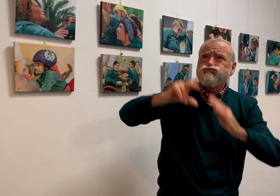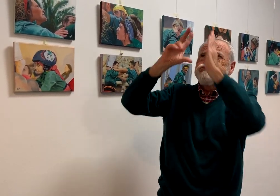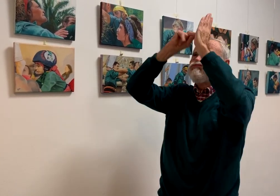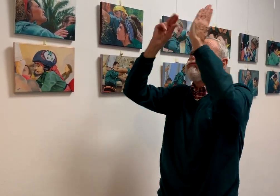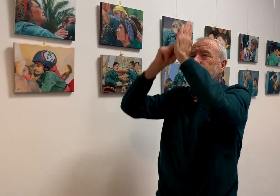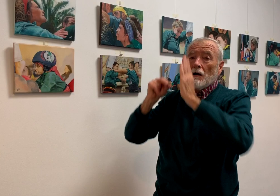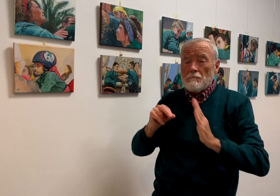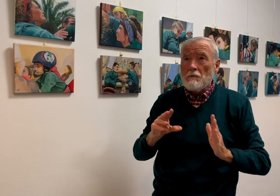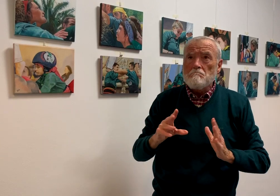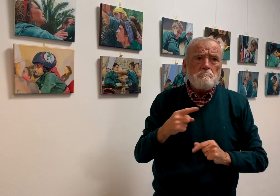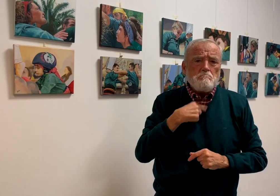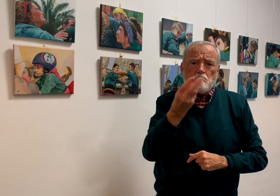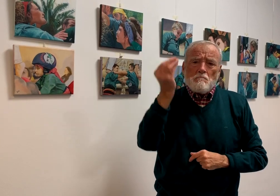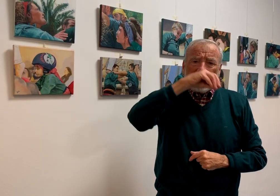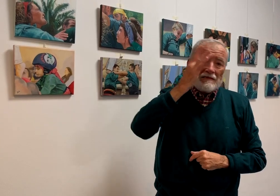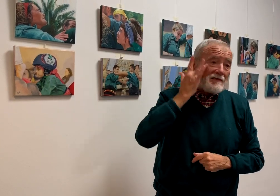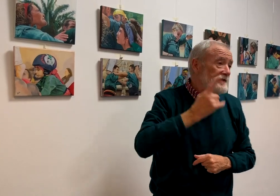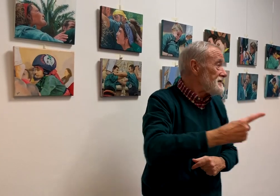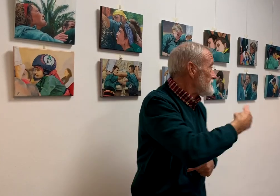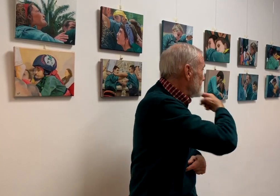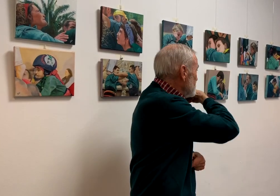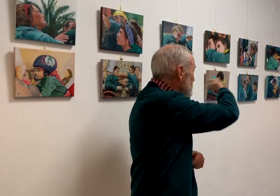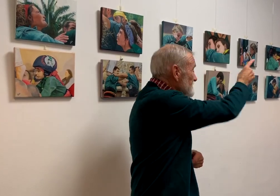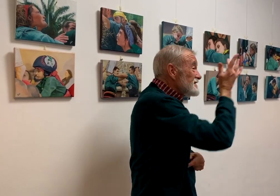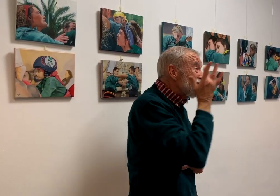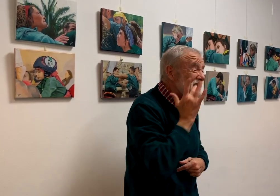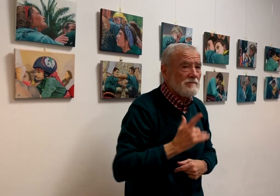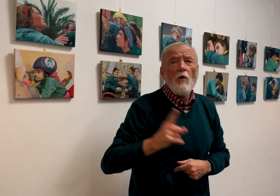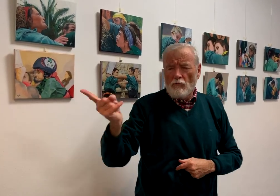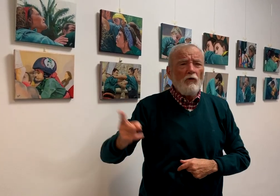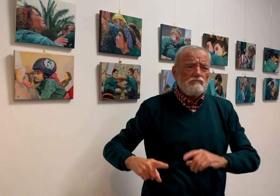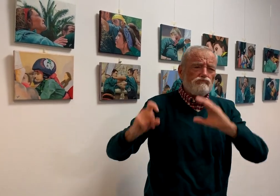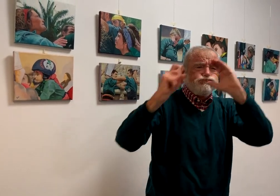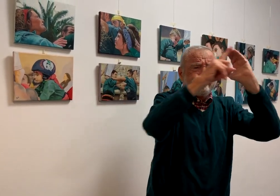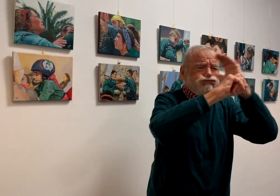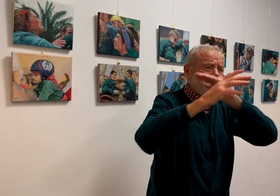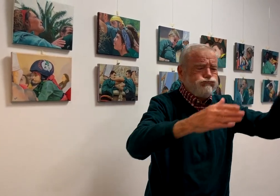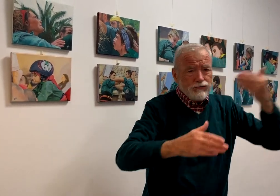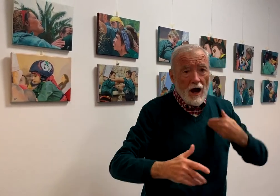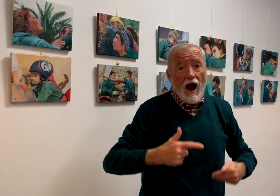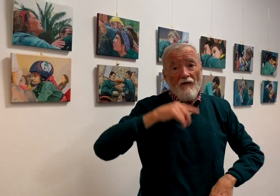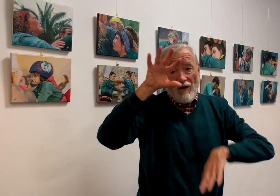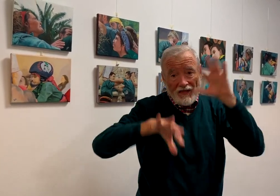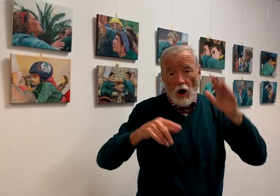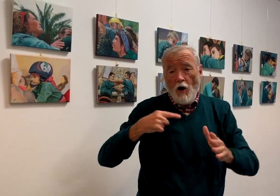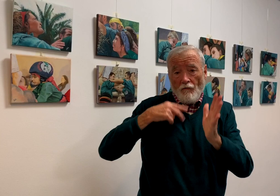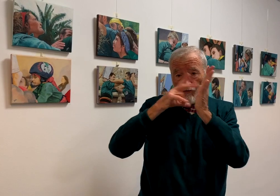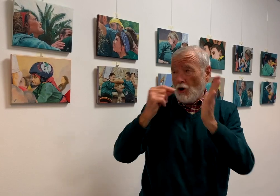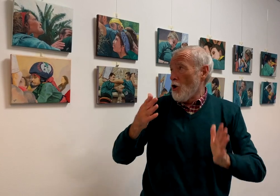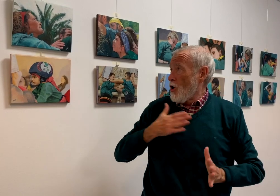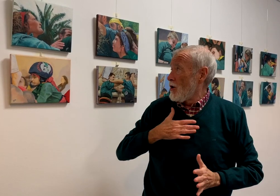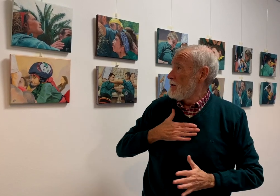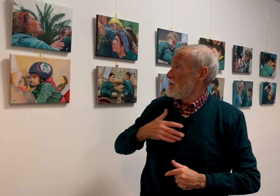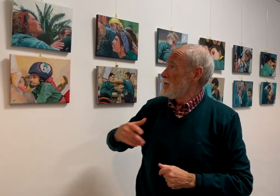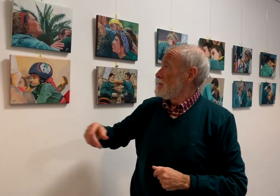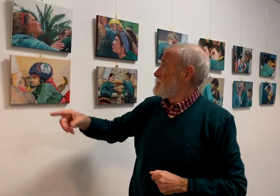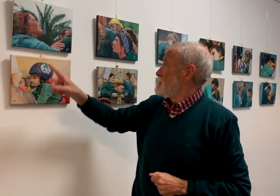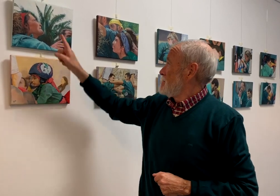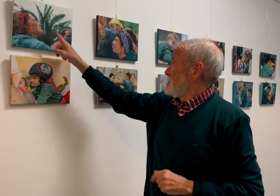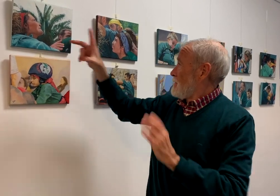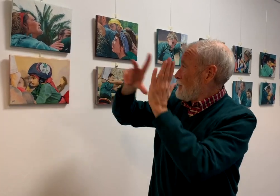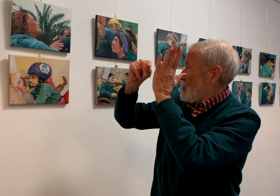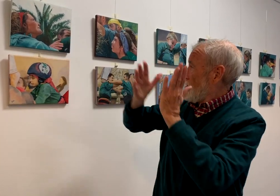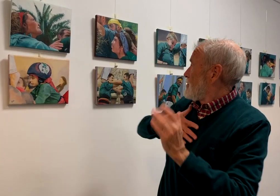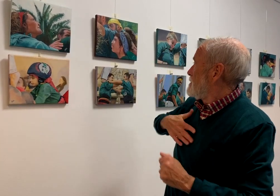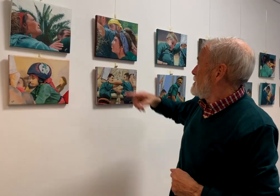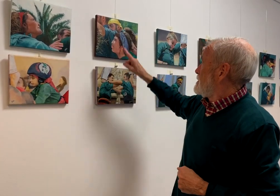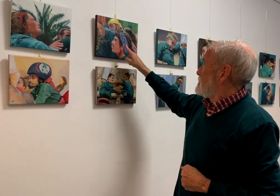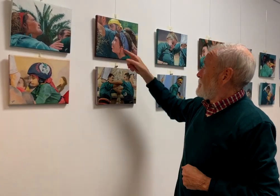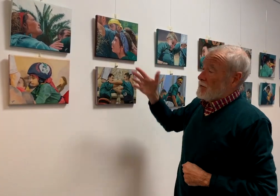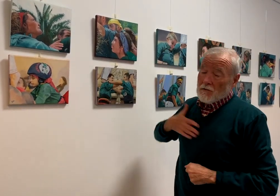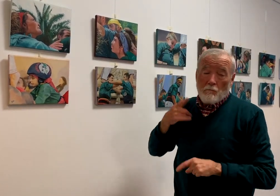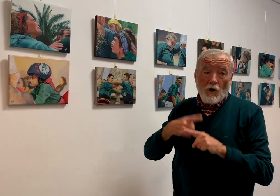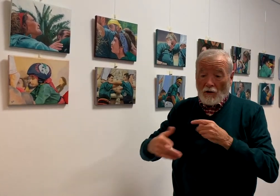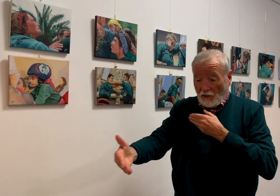me dijo que si y hizo fotos, también le pedí que hiciera estas otras fotos y las hizo. Me las dio, estas las hice yo, ya que puedo